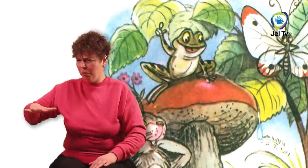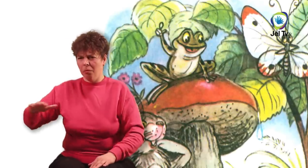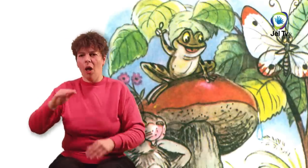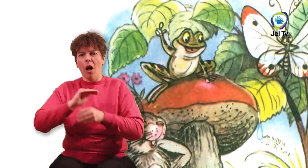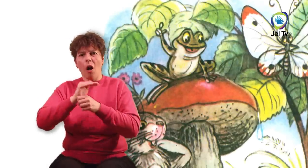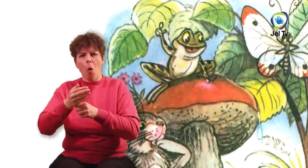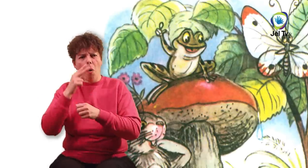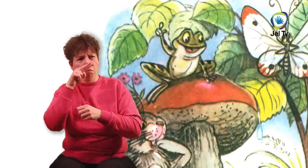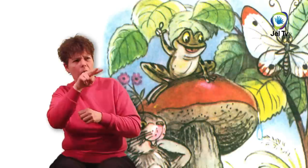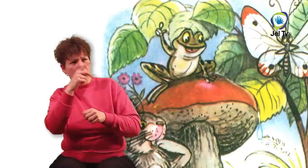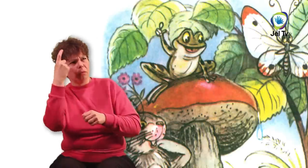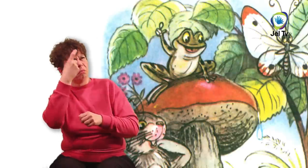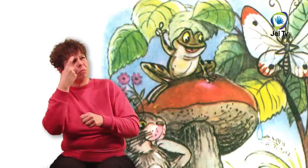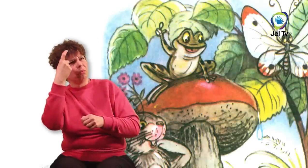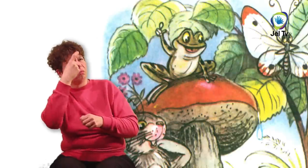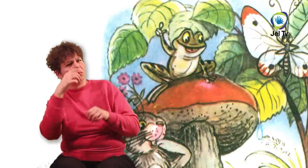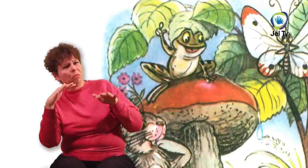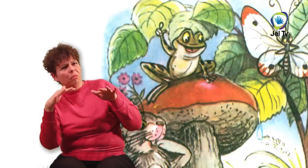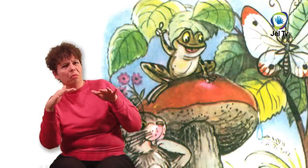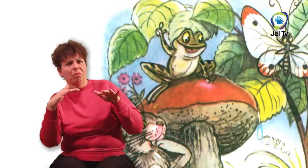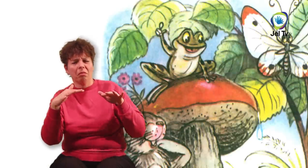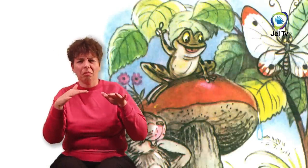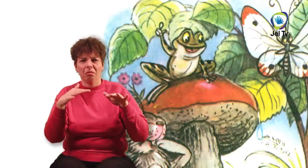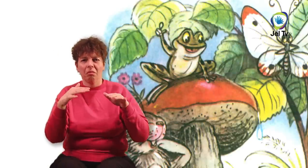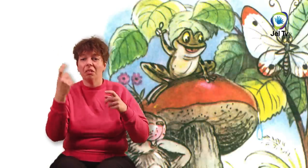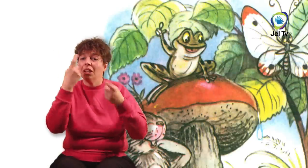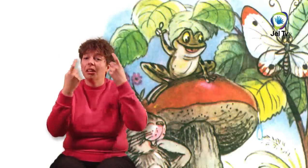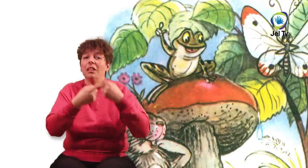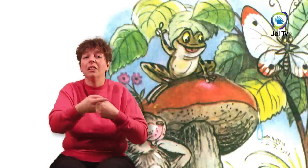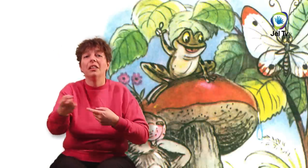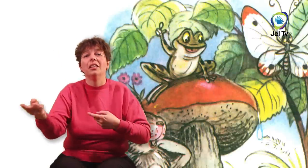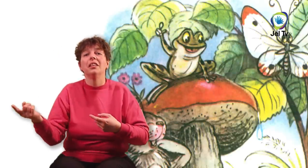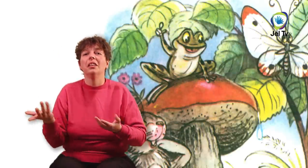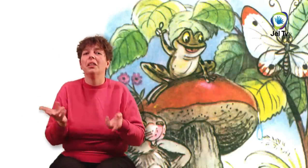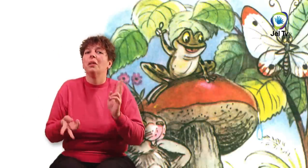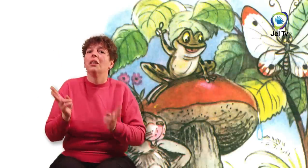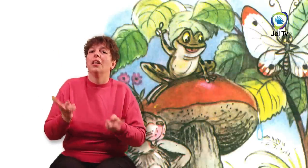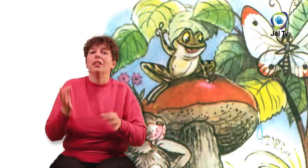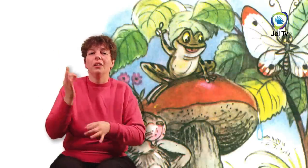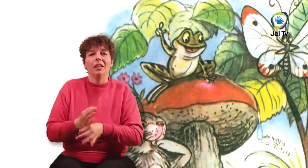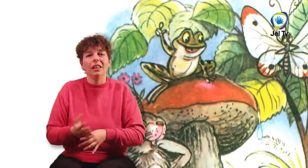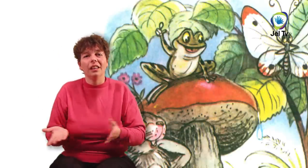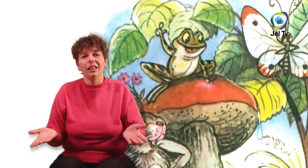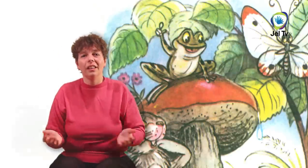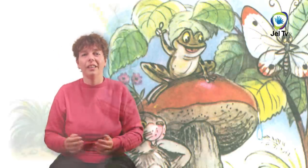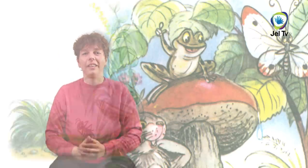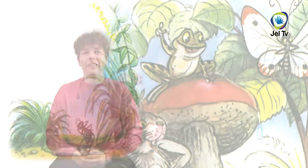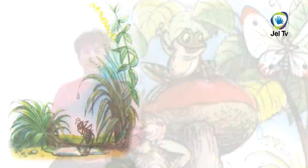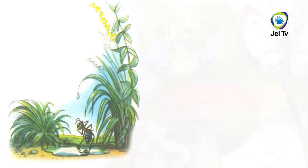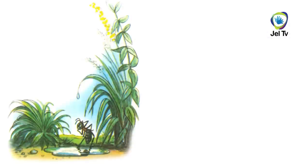Mindannyian a gombára néztek, és gondolkodtak, hogyan történhetett?